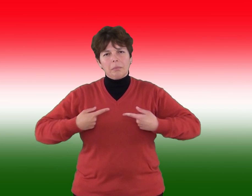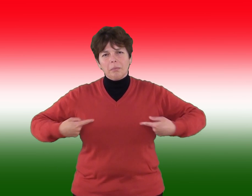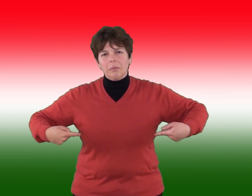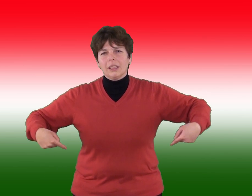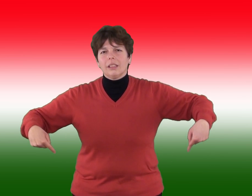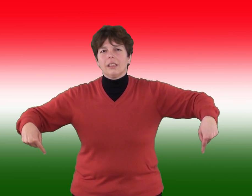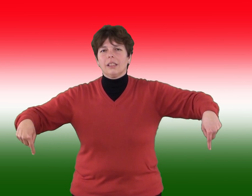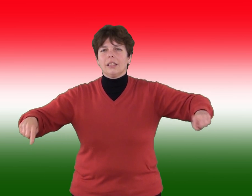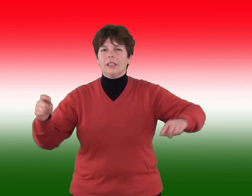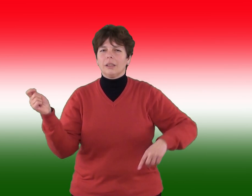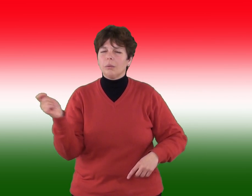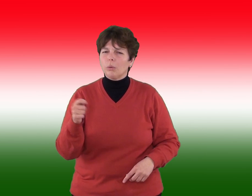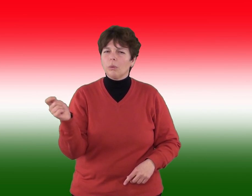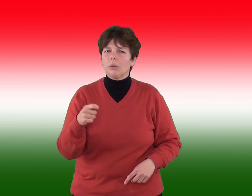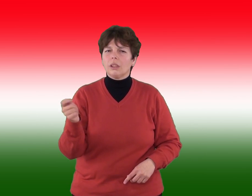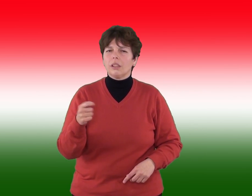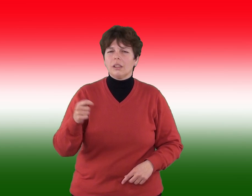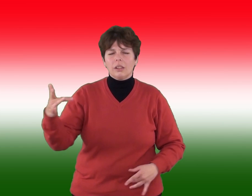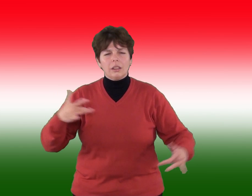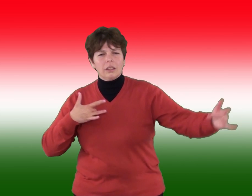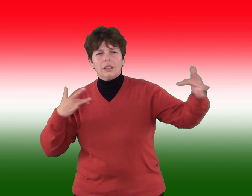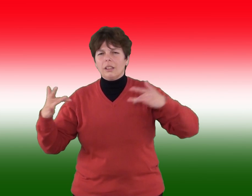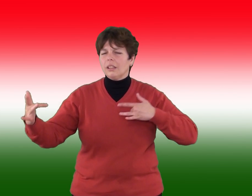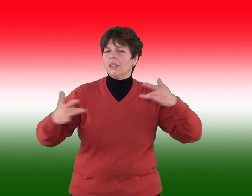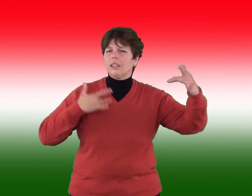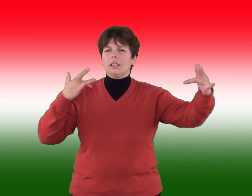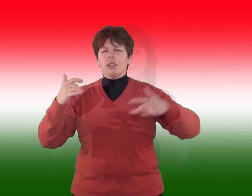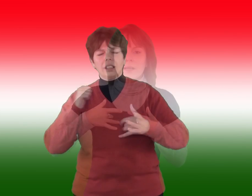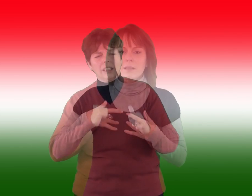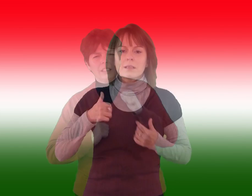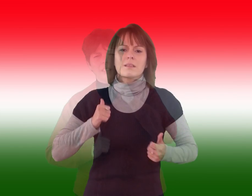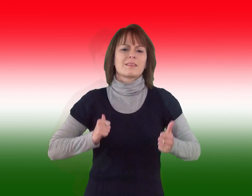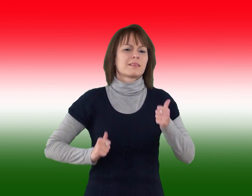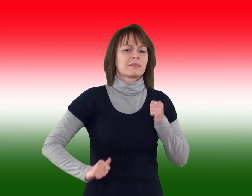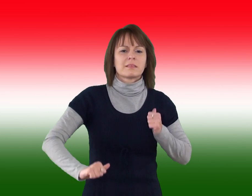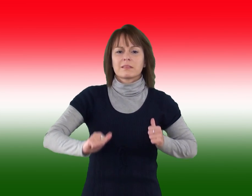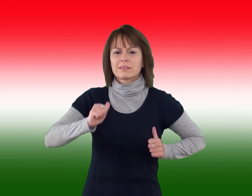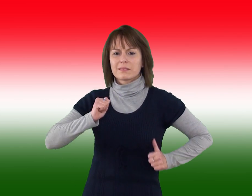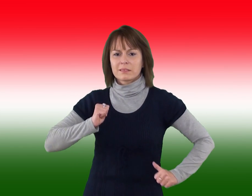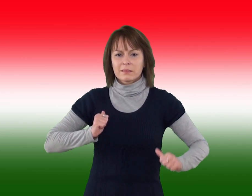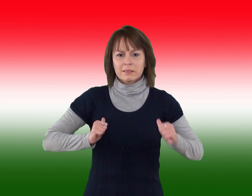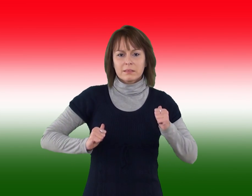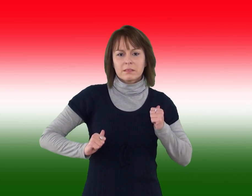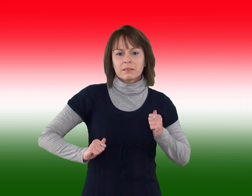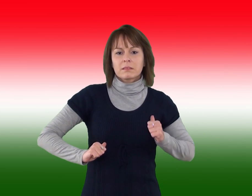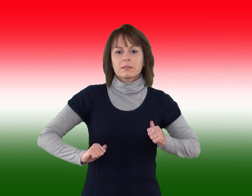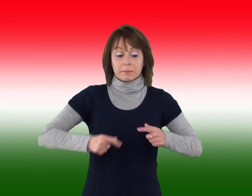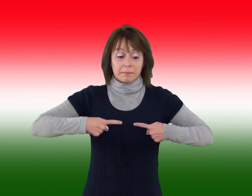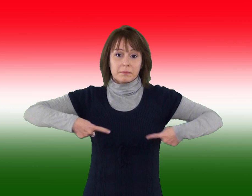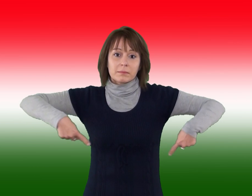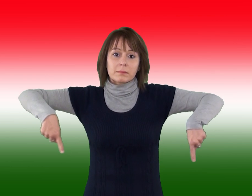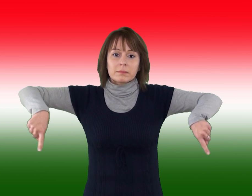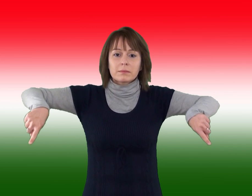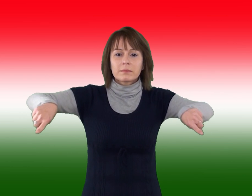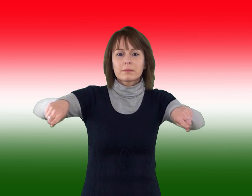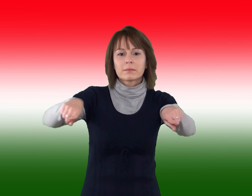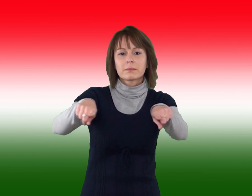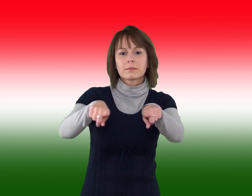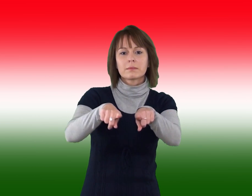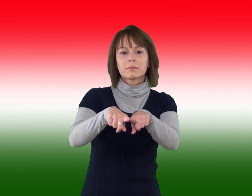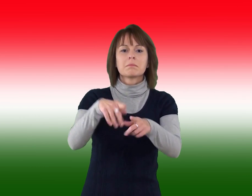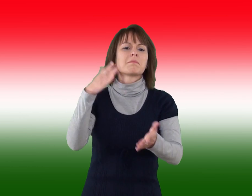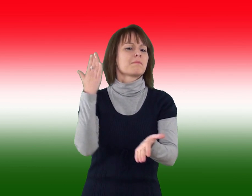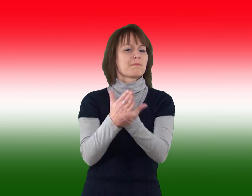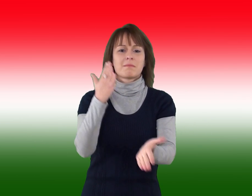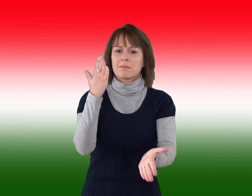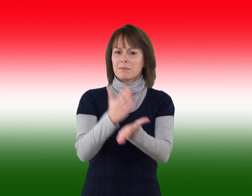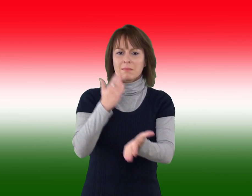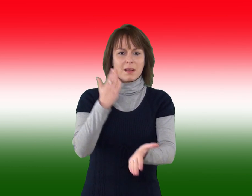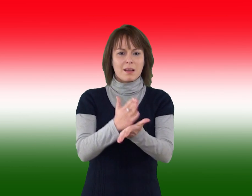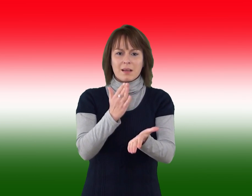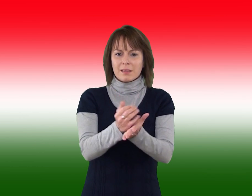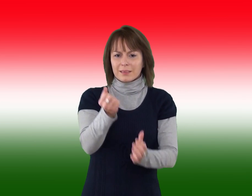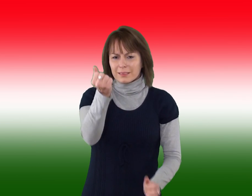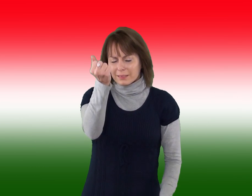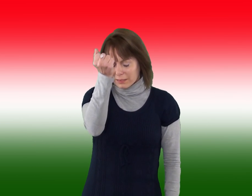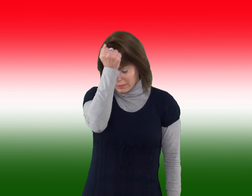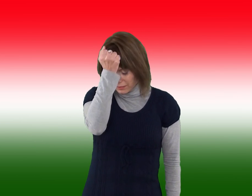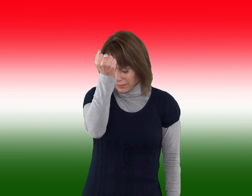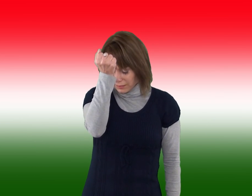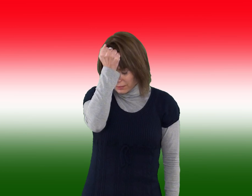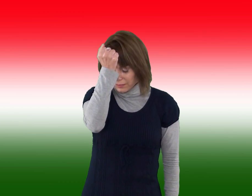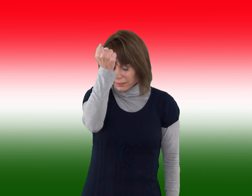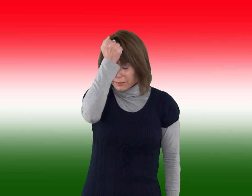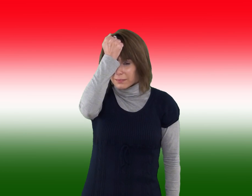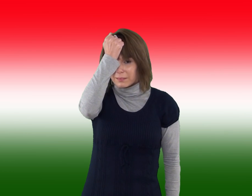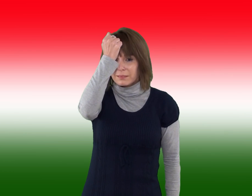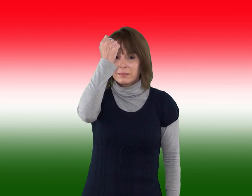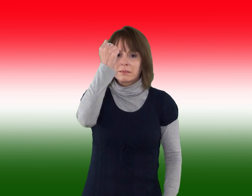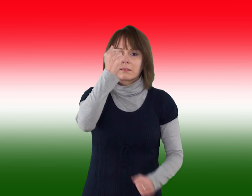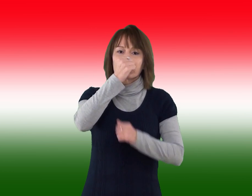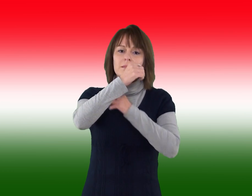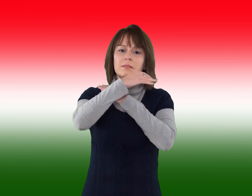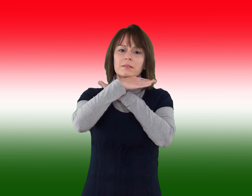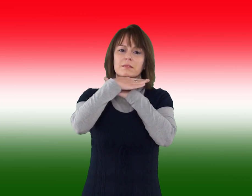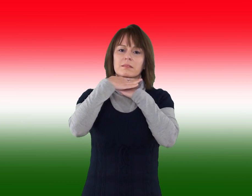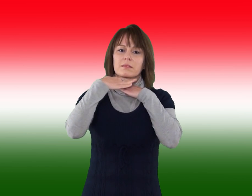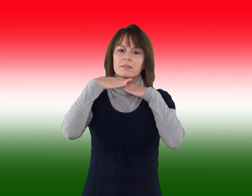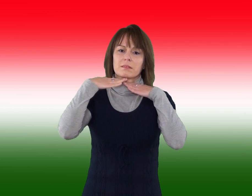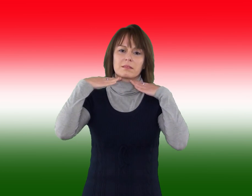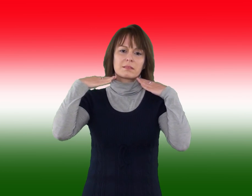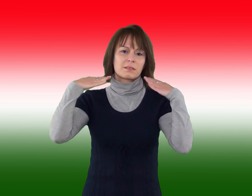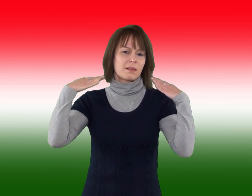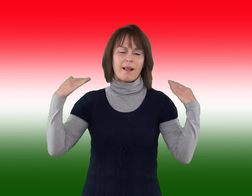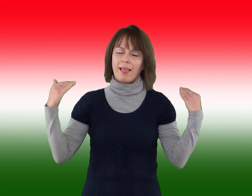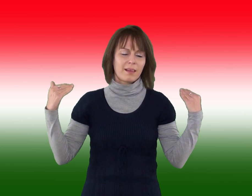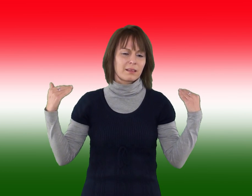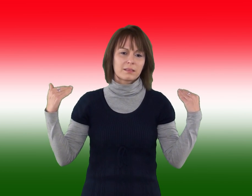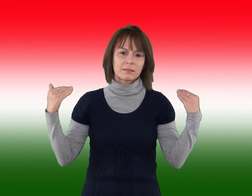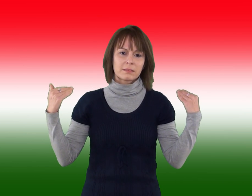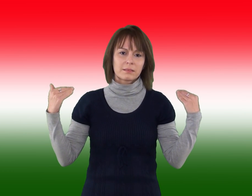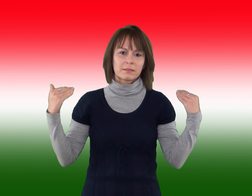Megbűnhődte már e nép